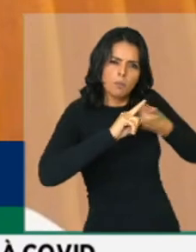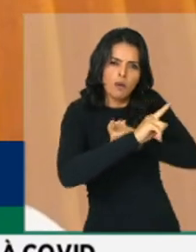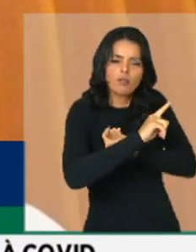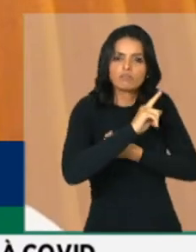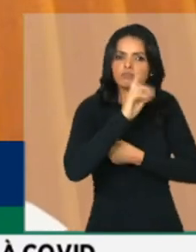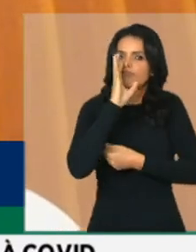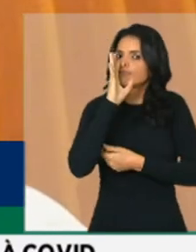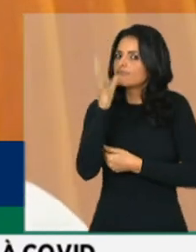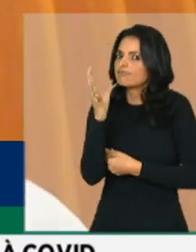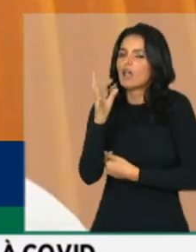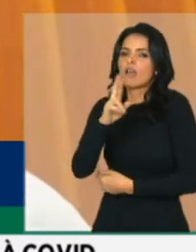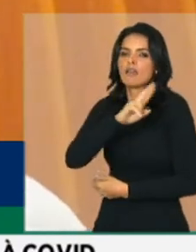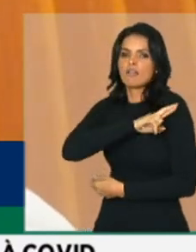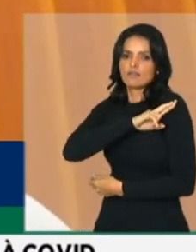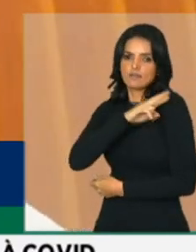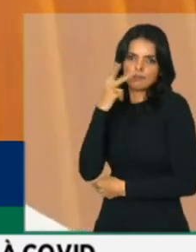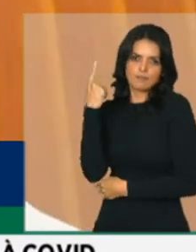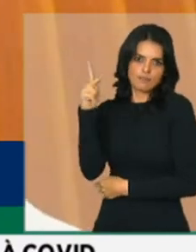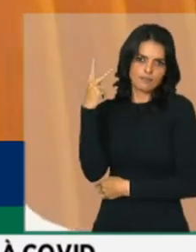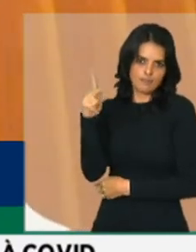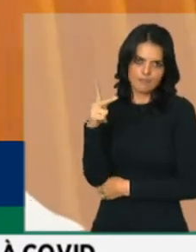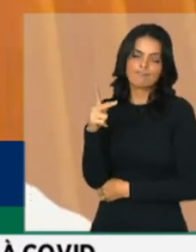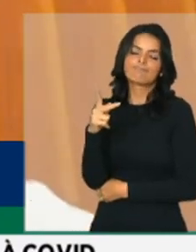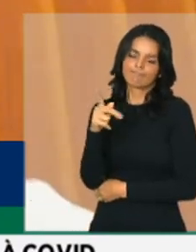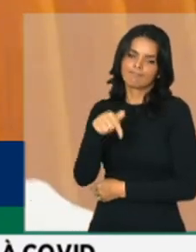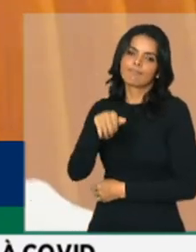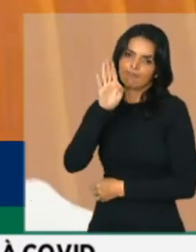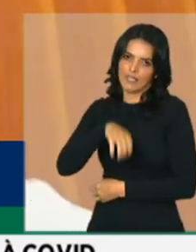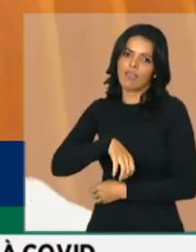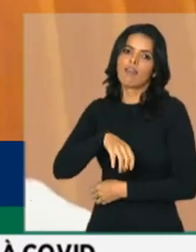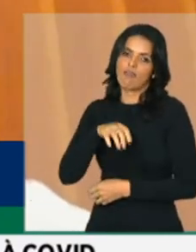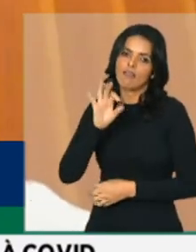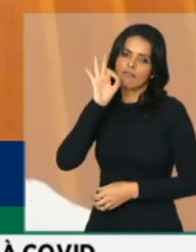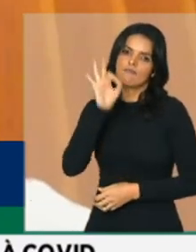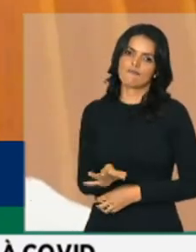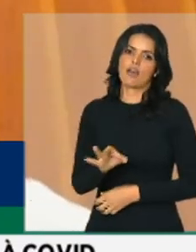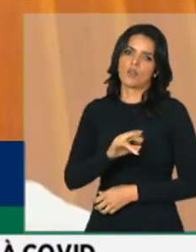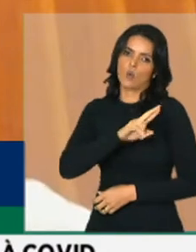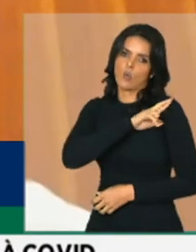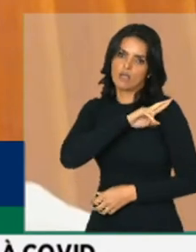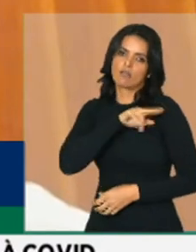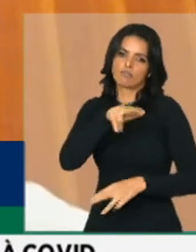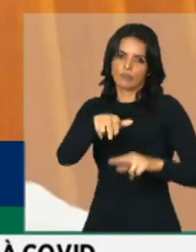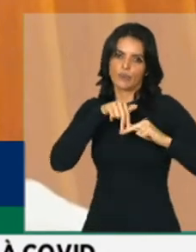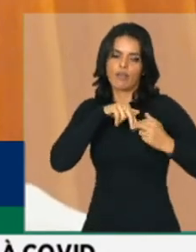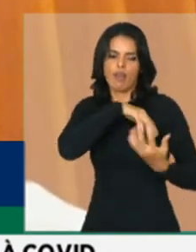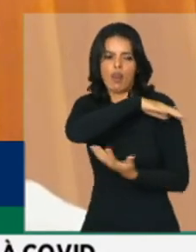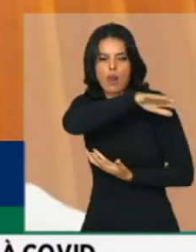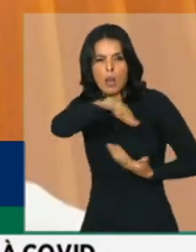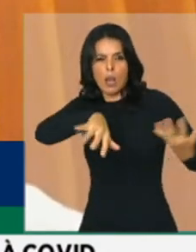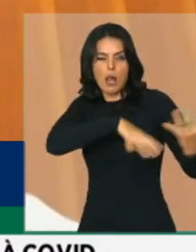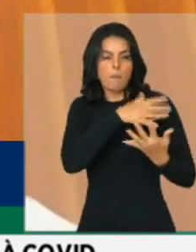PRÓXIMOS MESES, NÓS CONSIGAMOS ALTERAR ESTA LÓ GICA. ALIÁS EU NÃO ME CONFORMO COM O FATO DE QUE